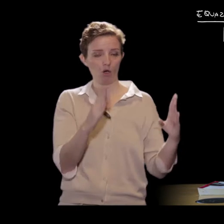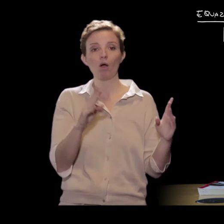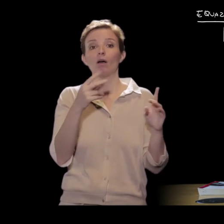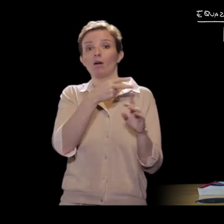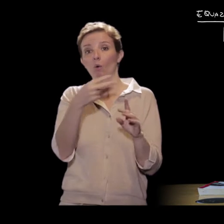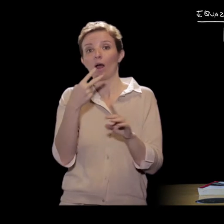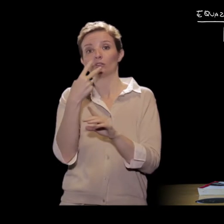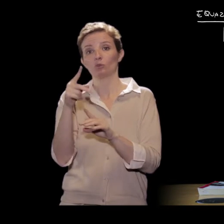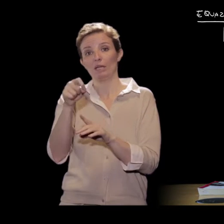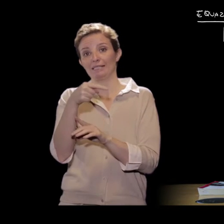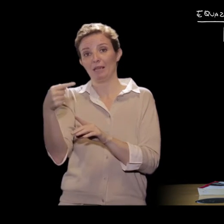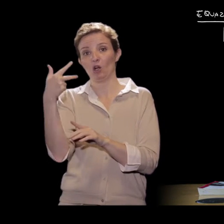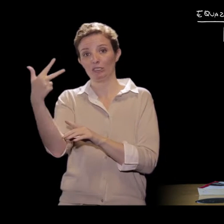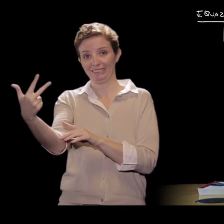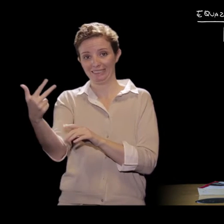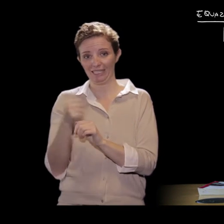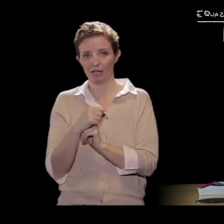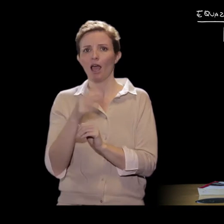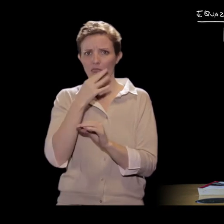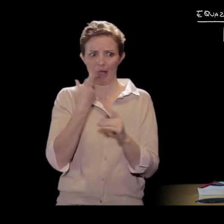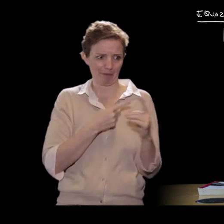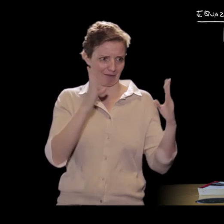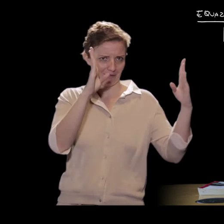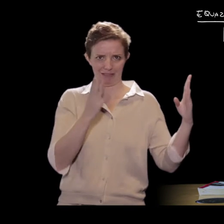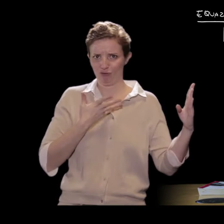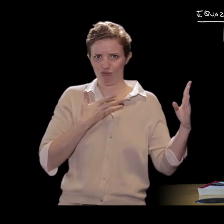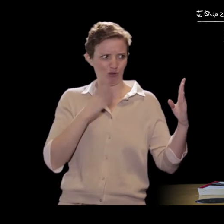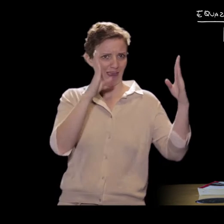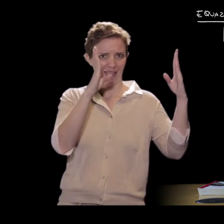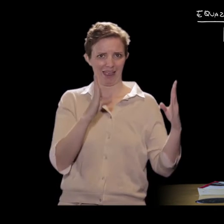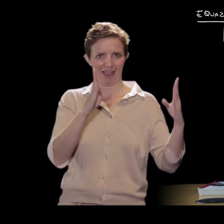Questa equazione contenente il modulo equivale a quest'altra equazione.